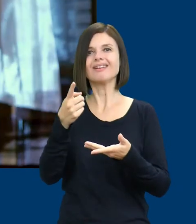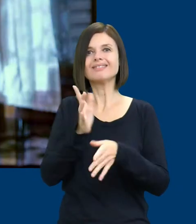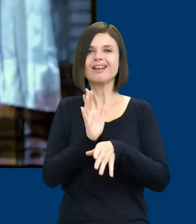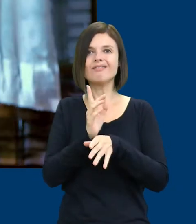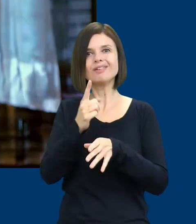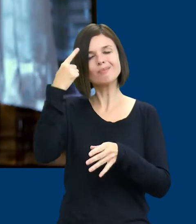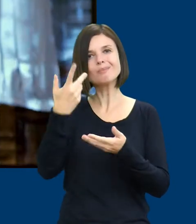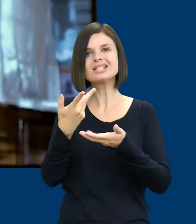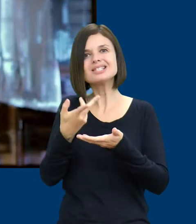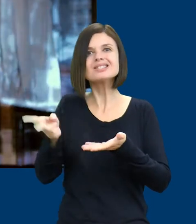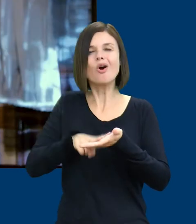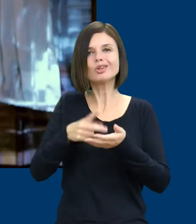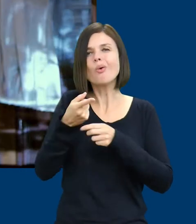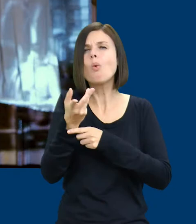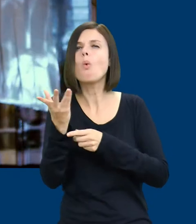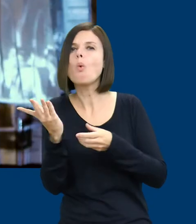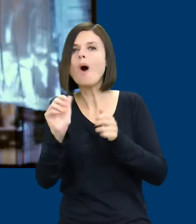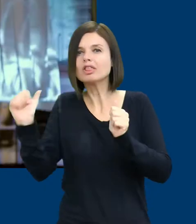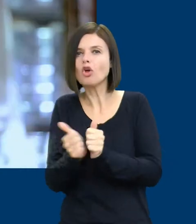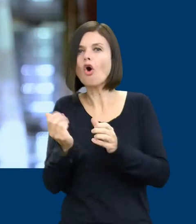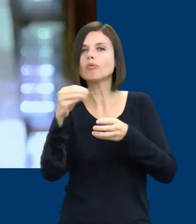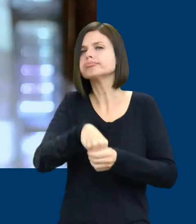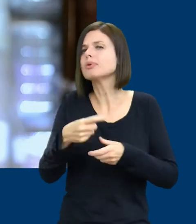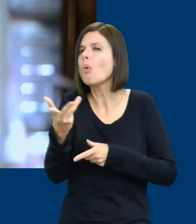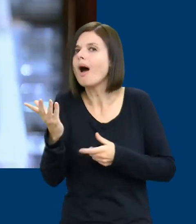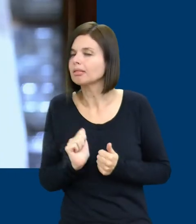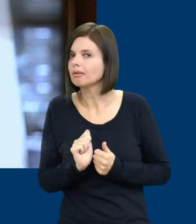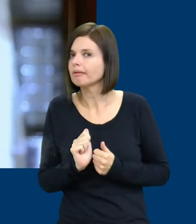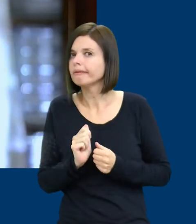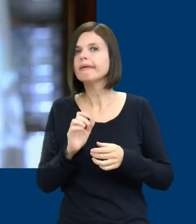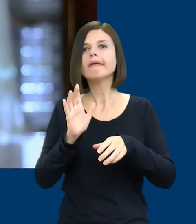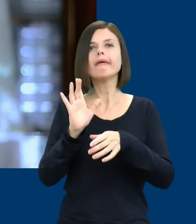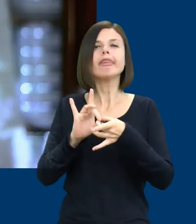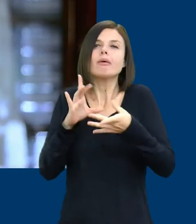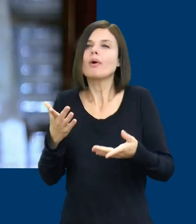proporciones en ese co-gobierno, porque de que democracia estamos hablando si somos casi